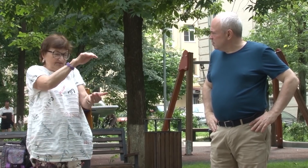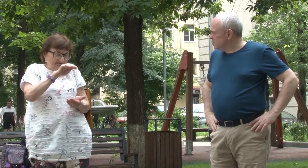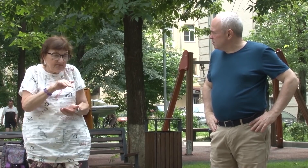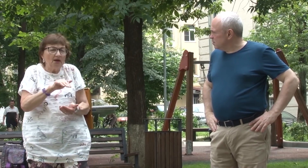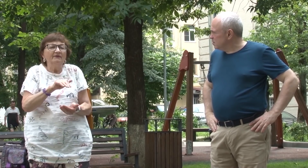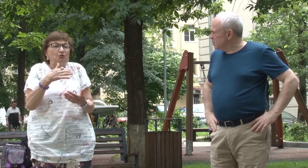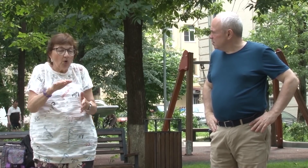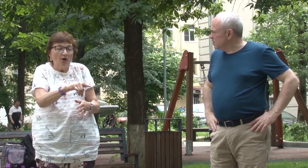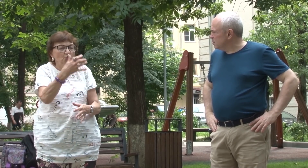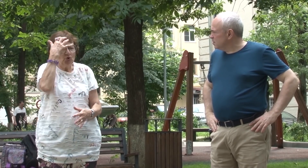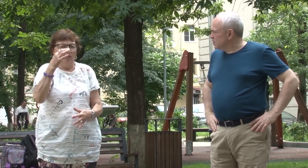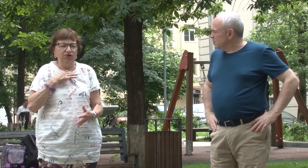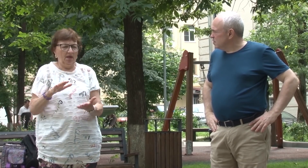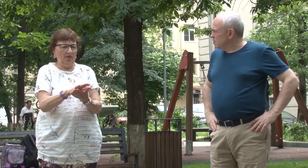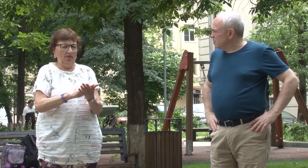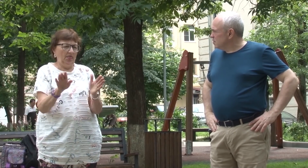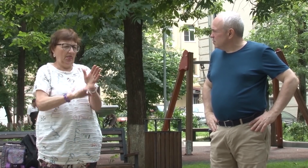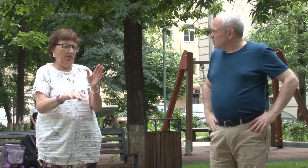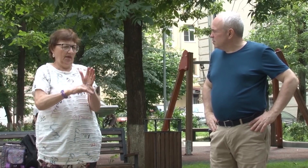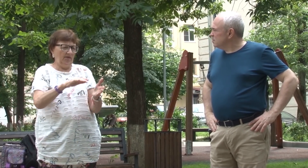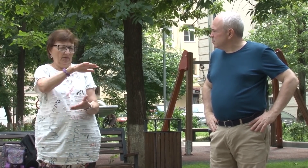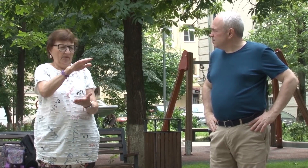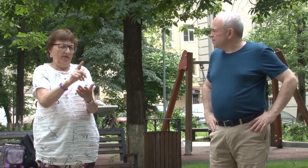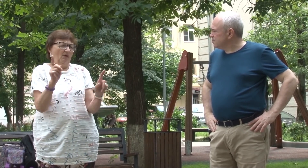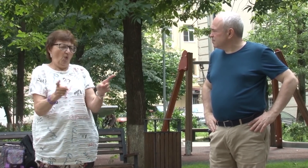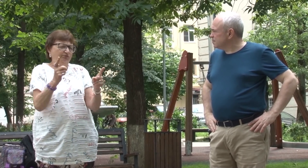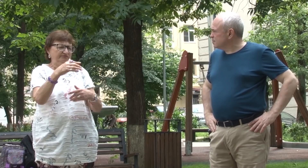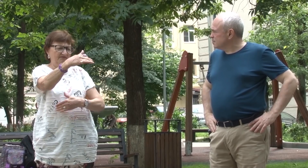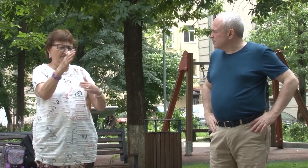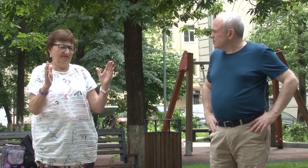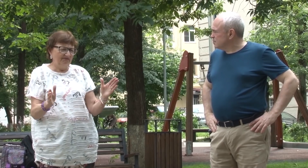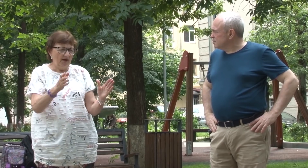Это были большие листы с черно-белыми фотографиями,